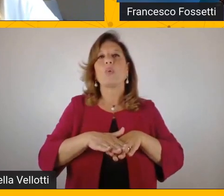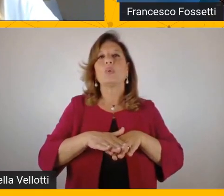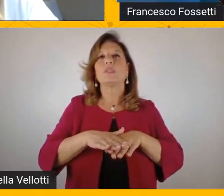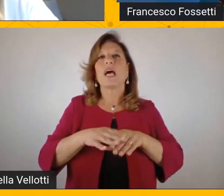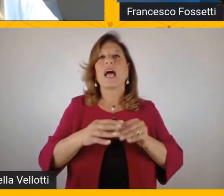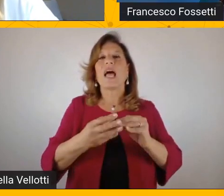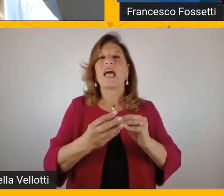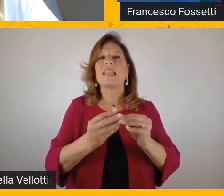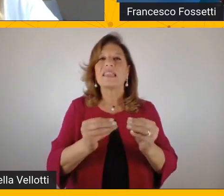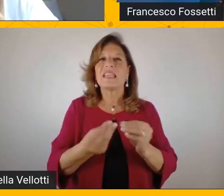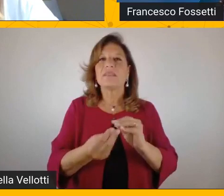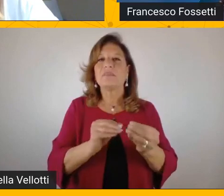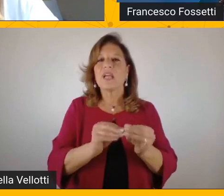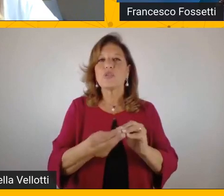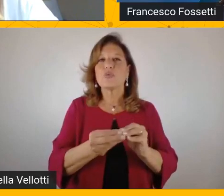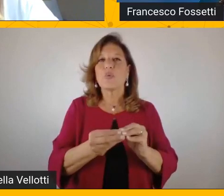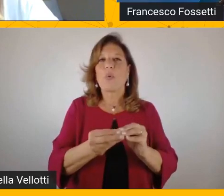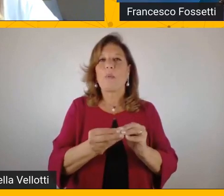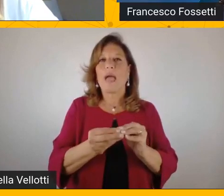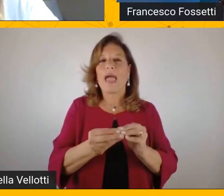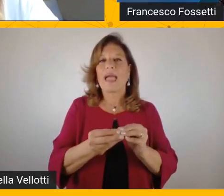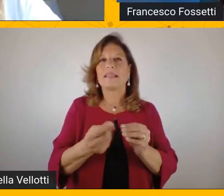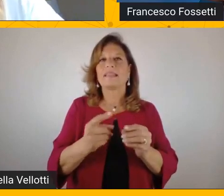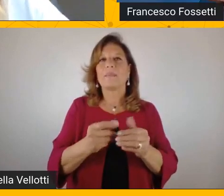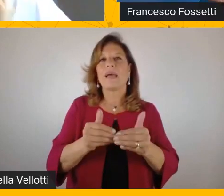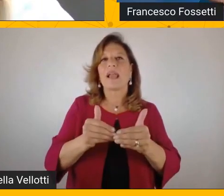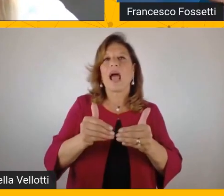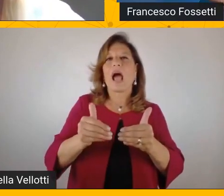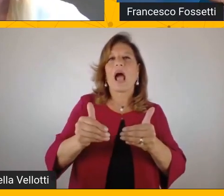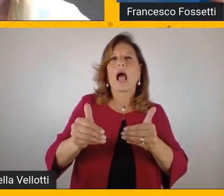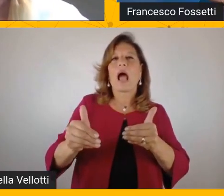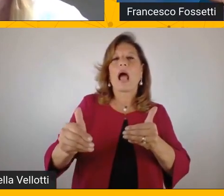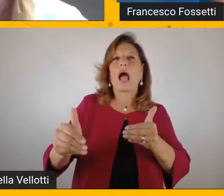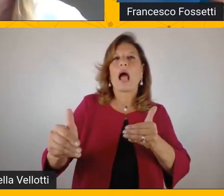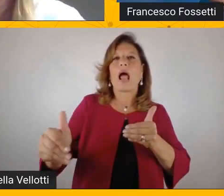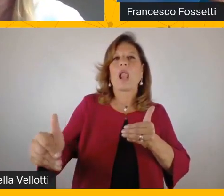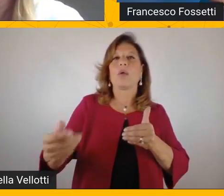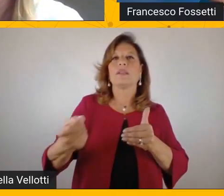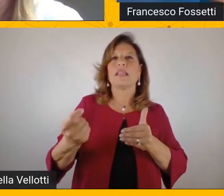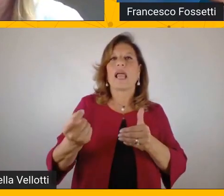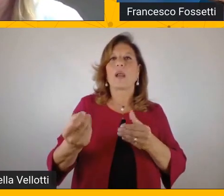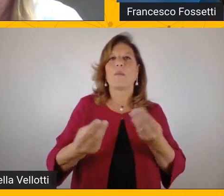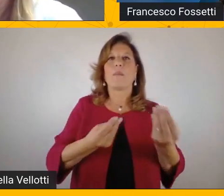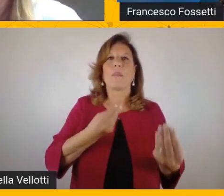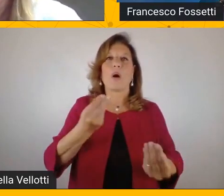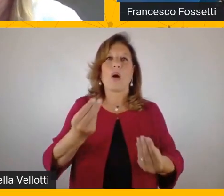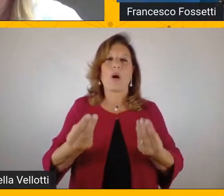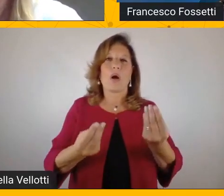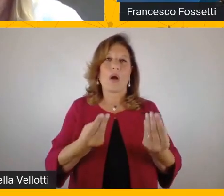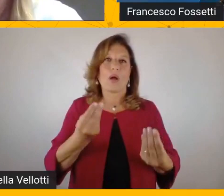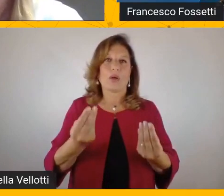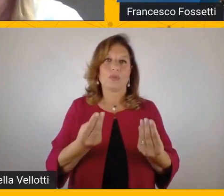posso dire degli strumenti un po' retorici per allontanare mh